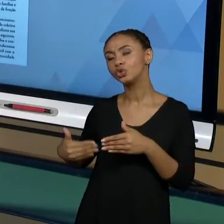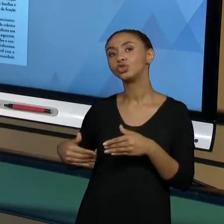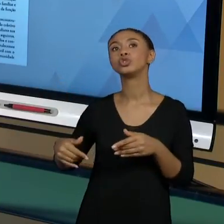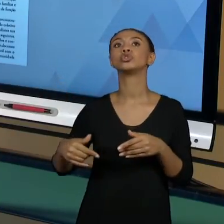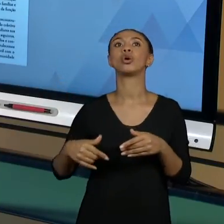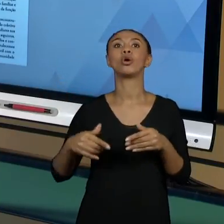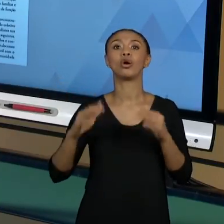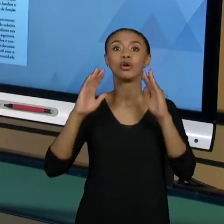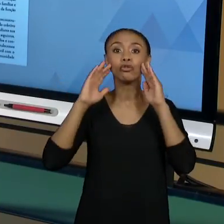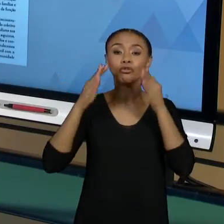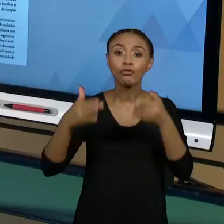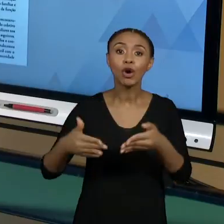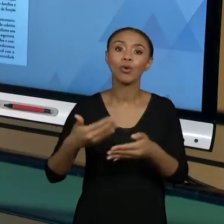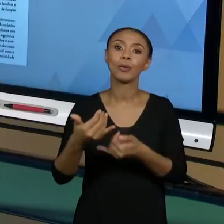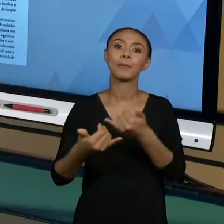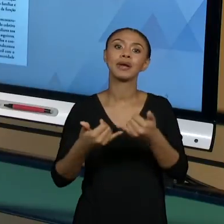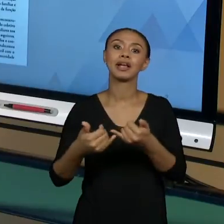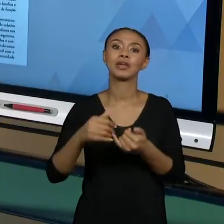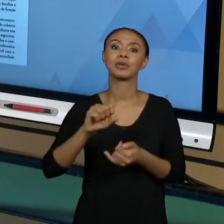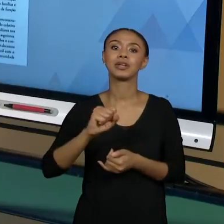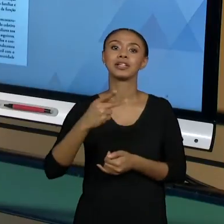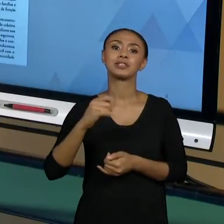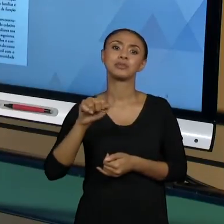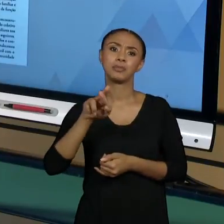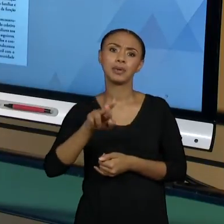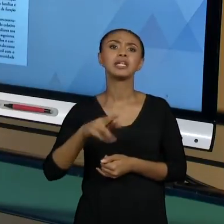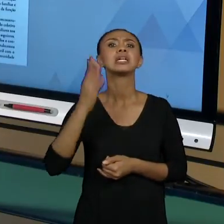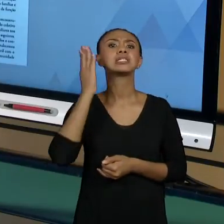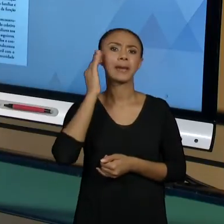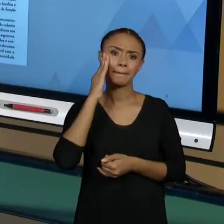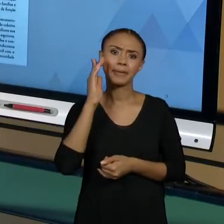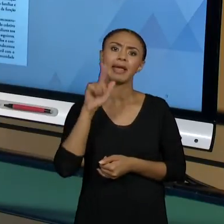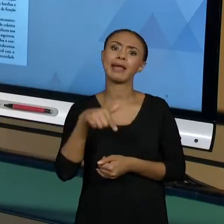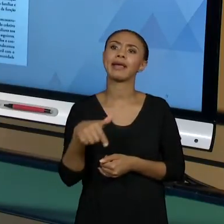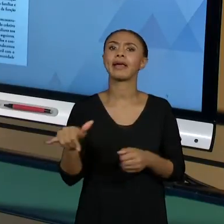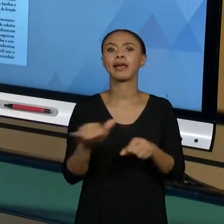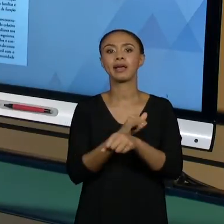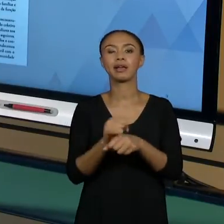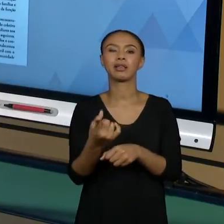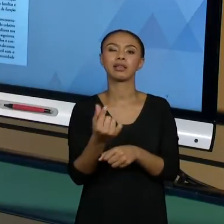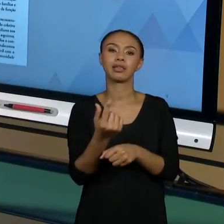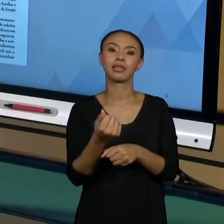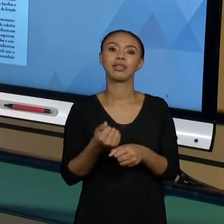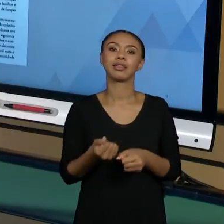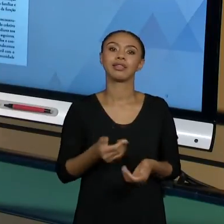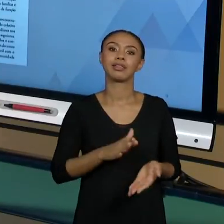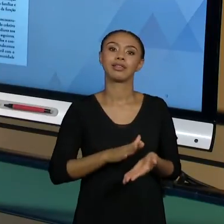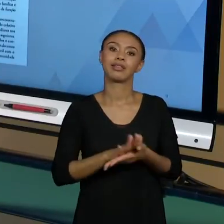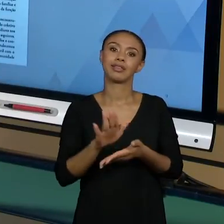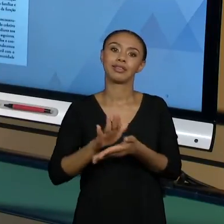FORMA DE COMERCIALIZAR E INCENTIVAR A VENDA, A COMPRA DESSE MATERIAL.